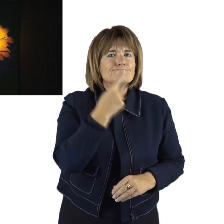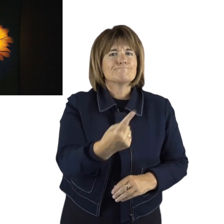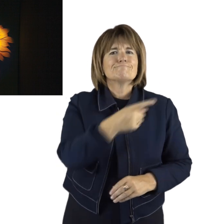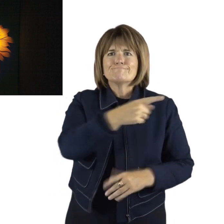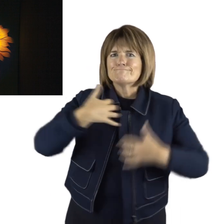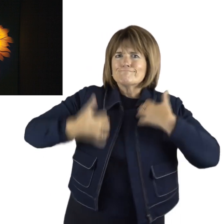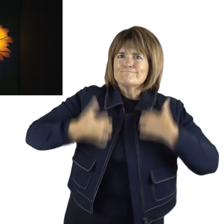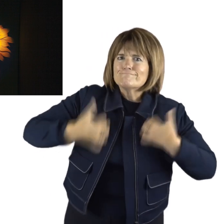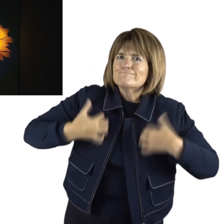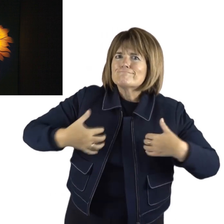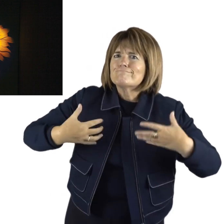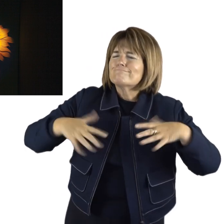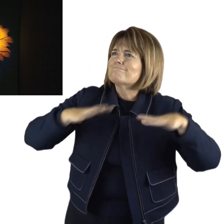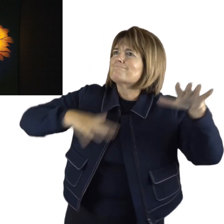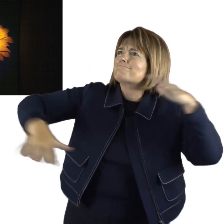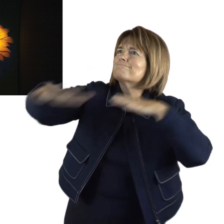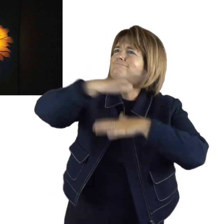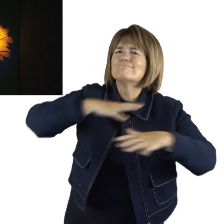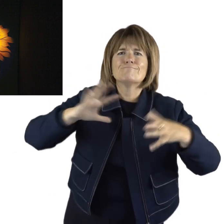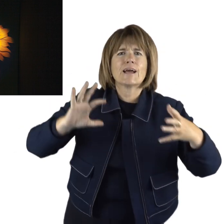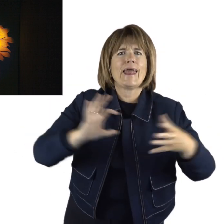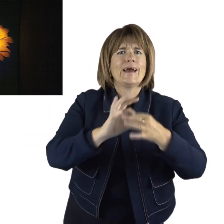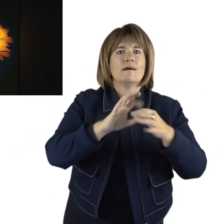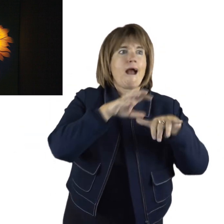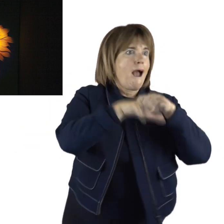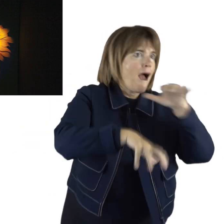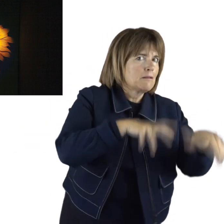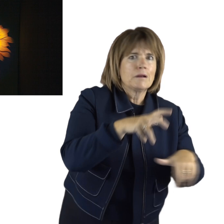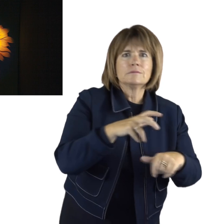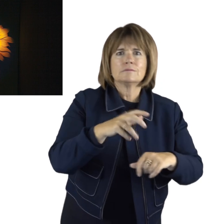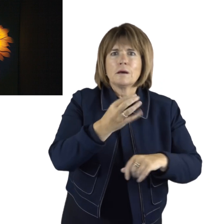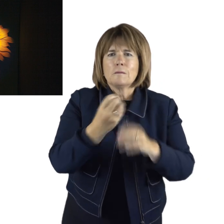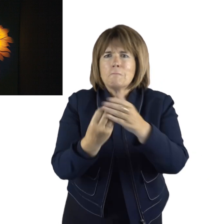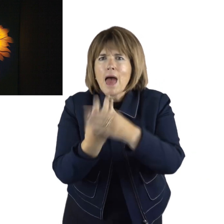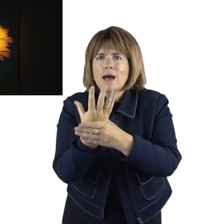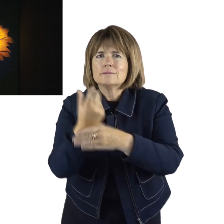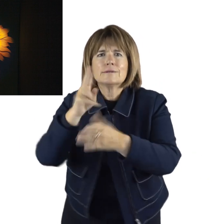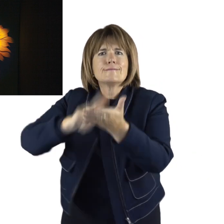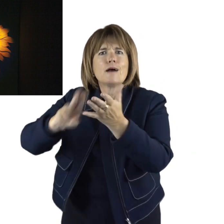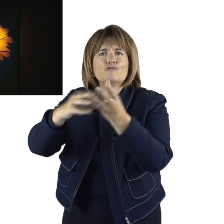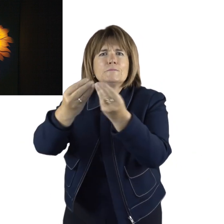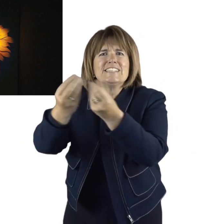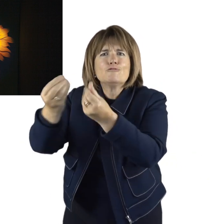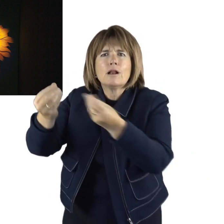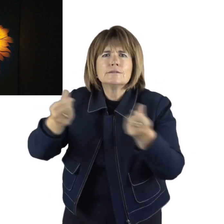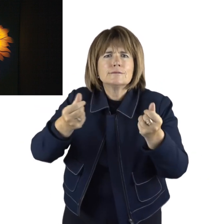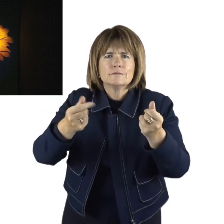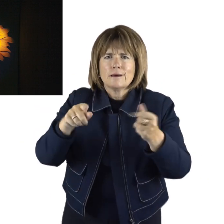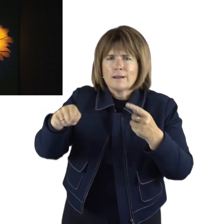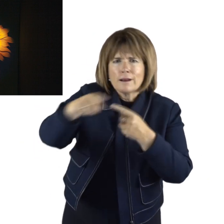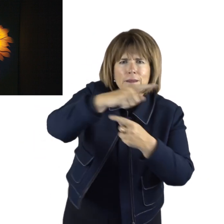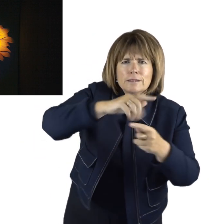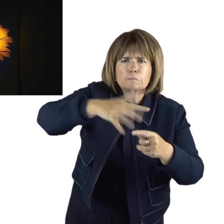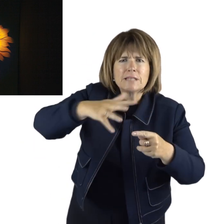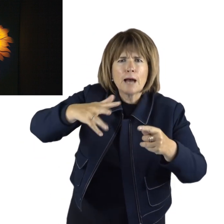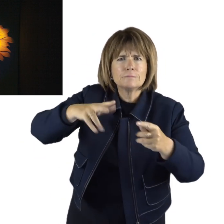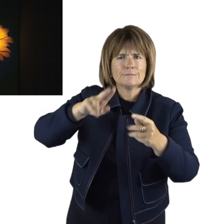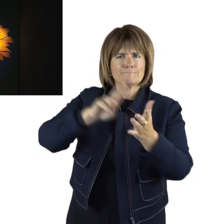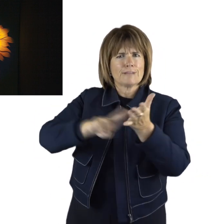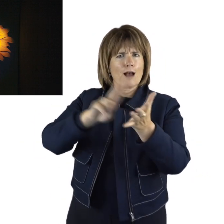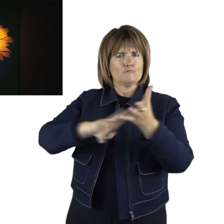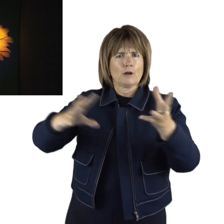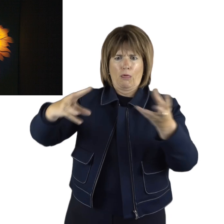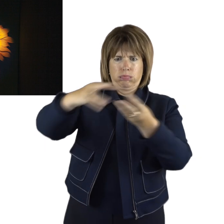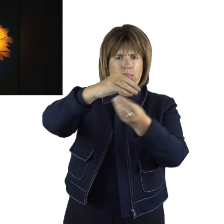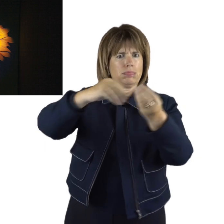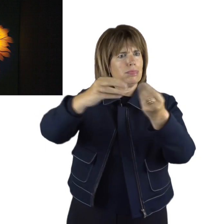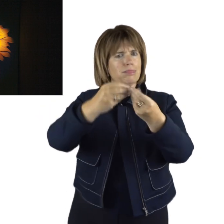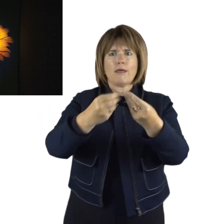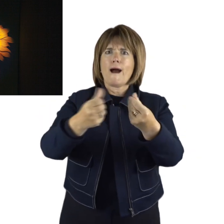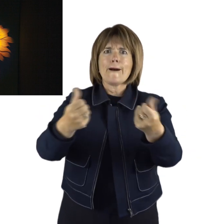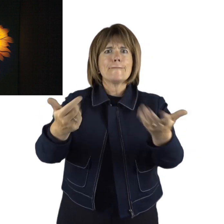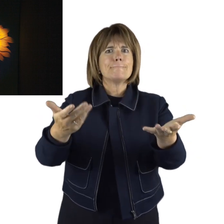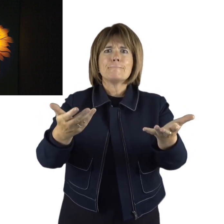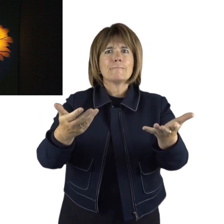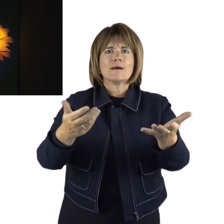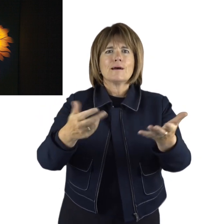“Mae gennyf ddiddordeb mawr yn natur fandyllog anifeiliaid, llysiau a mwynau a sut gall y pethau hyn gyfuno â'i gilydd weithiau.